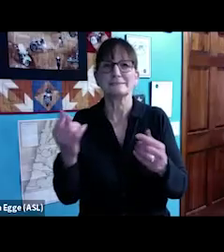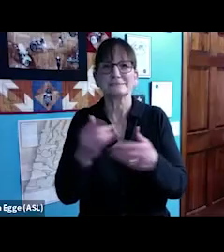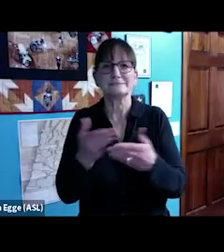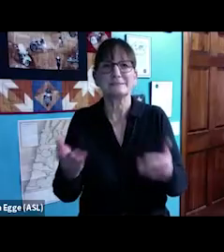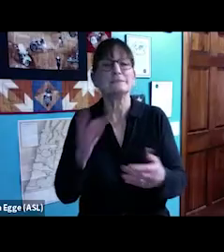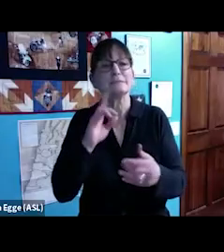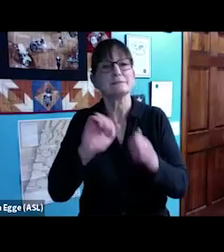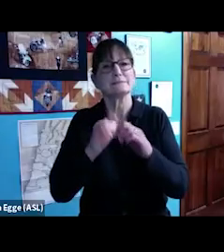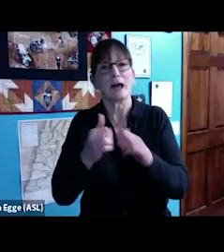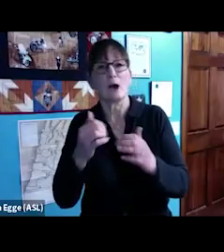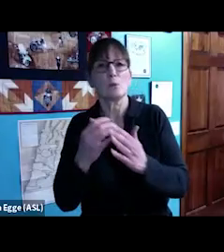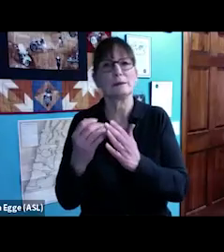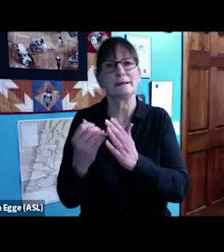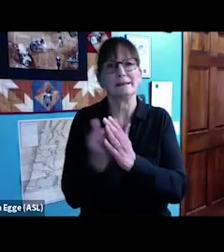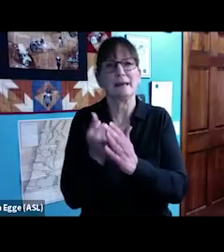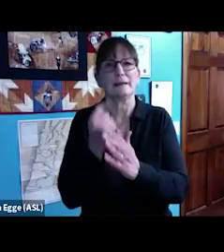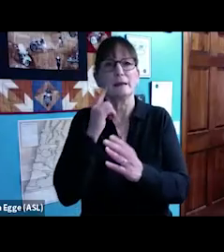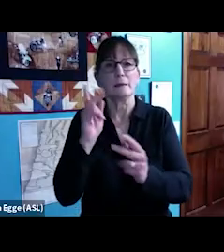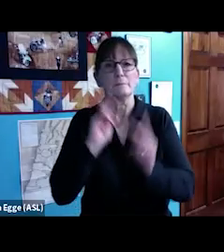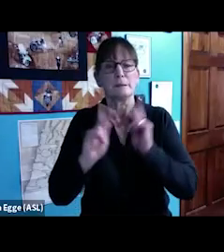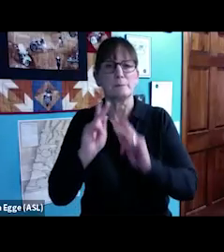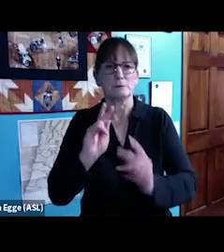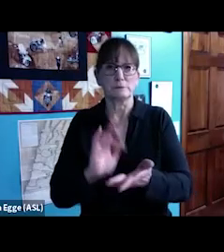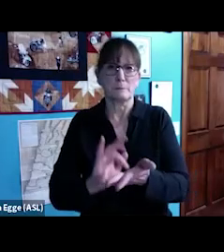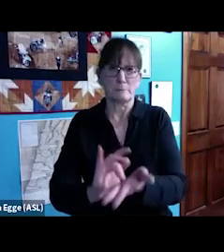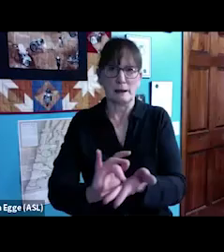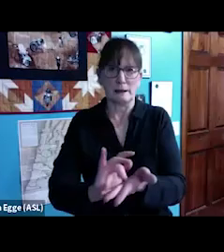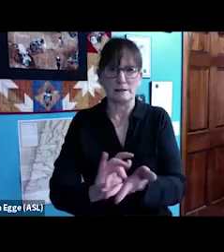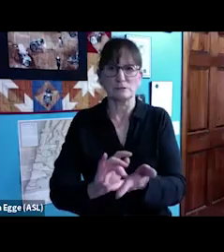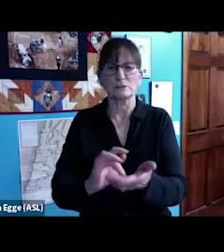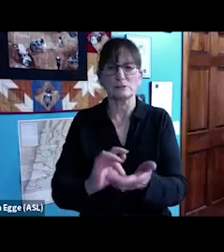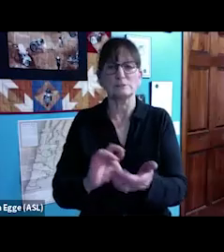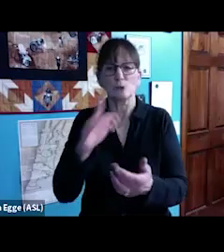con la firma del cliente en el paquete que envío.